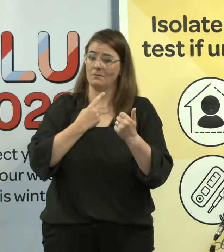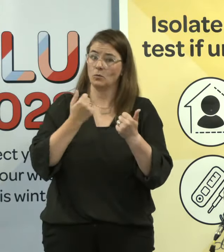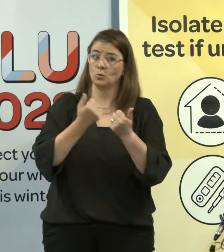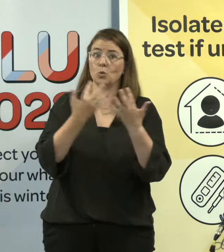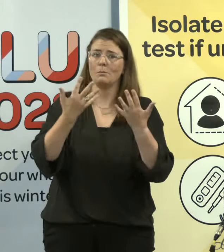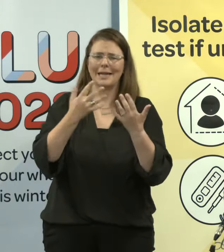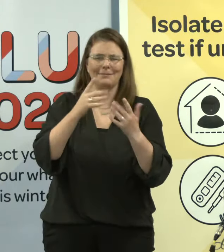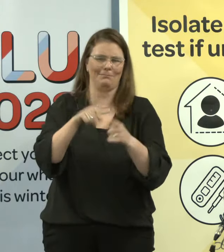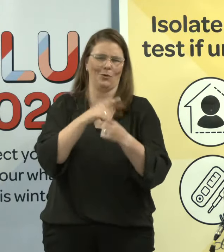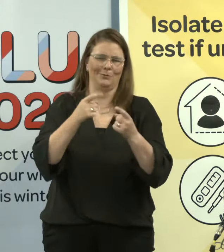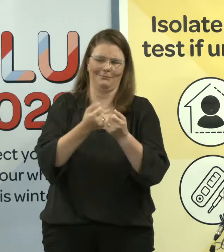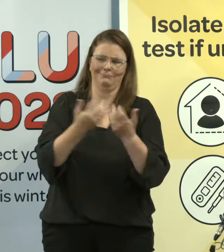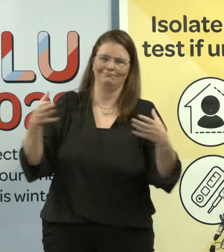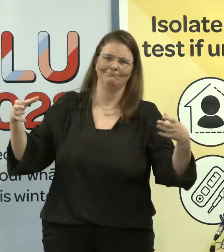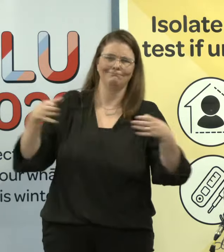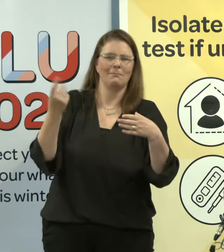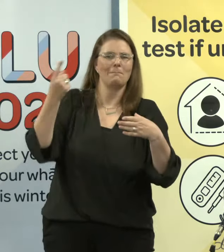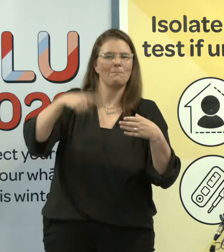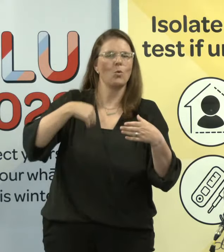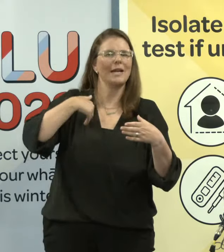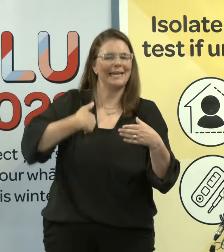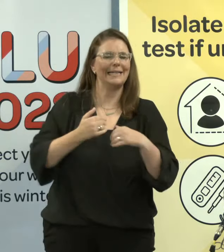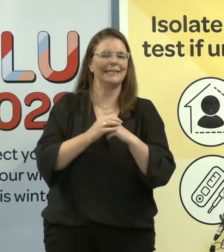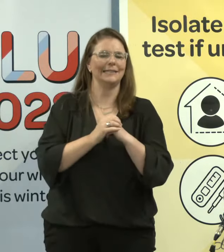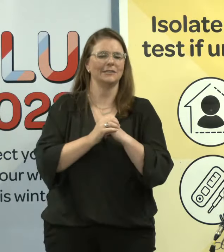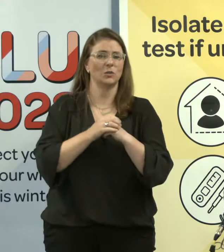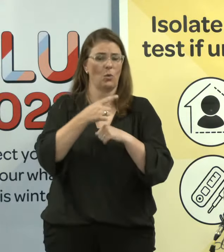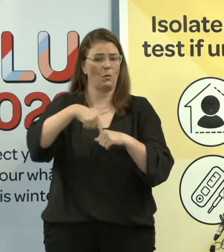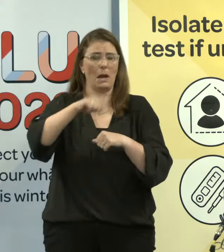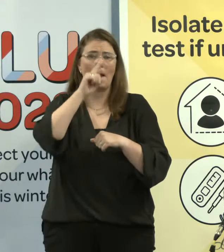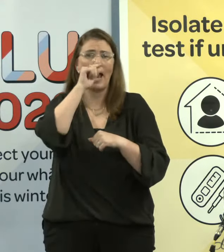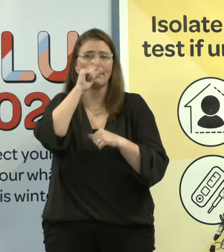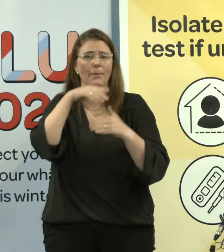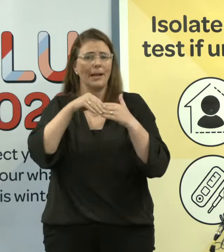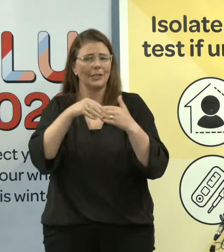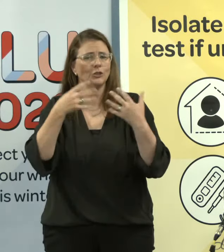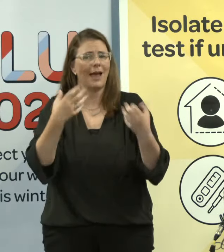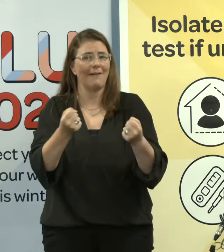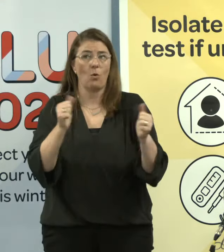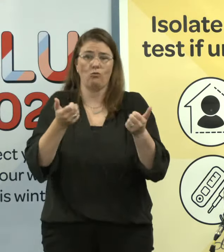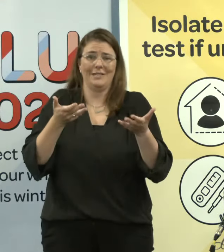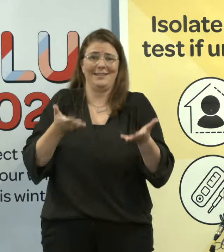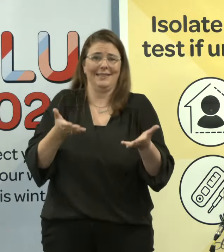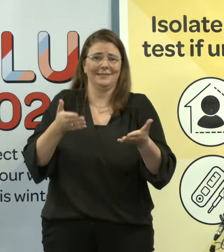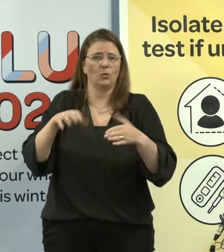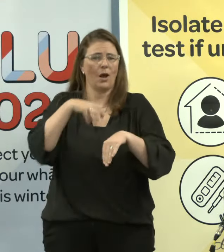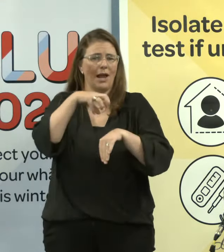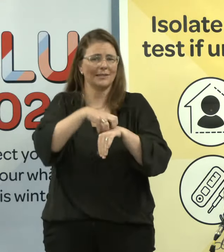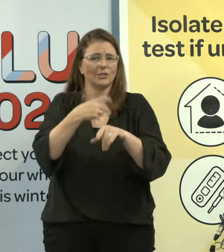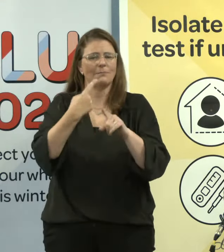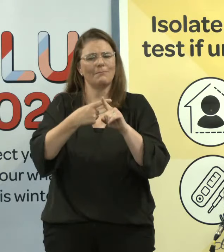Caroline i korero ai, he tino kaha nga tuunga hauora a te iwi whanui me te maha o nga waahanga